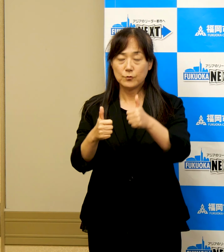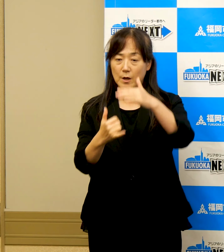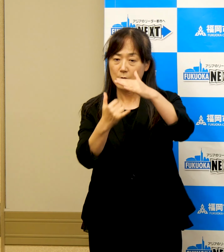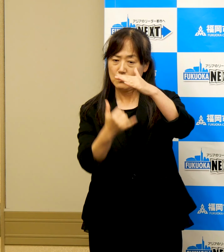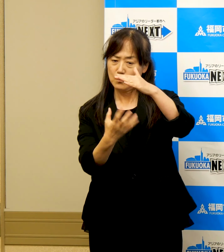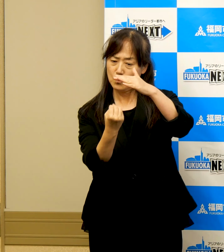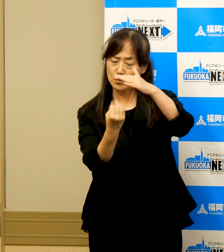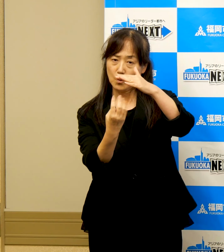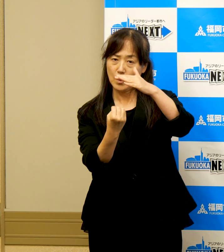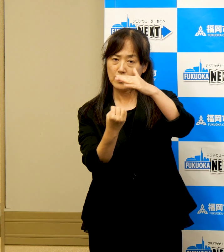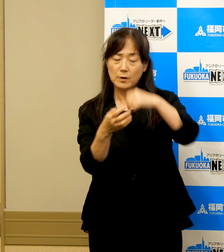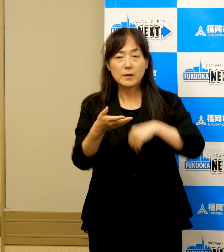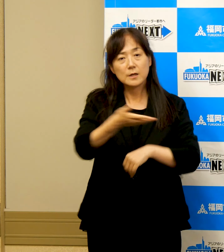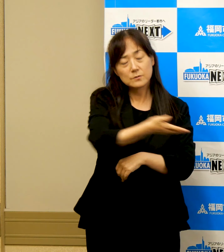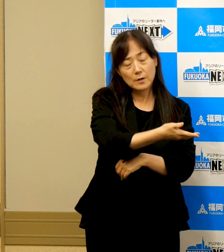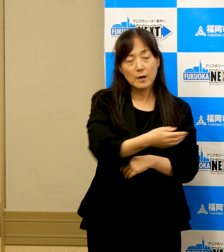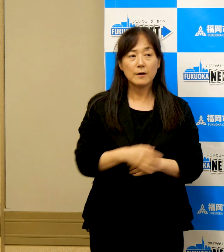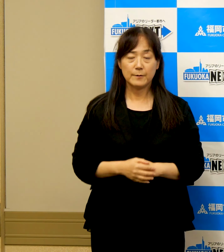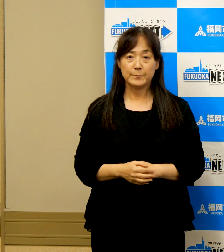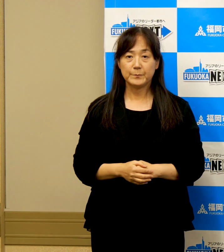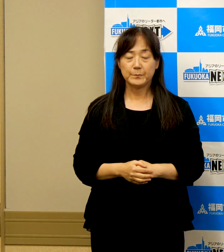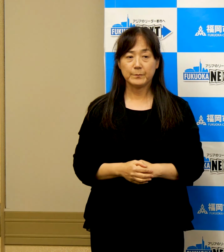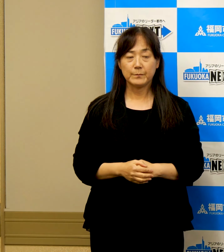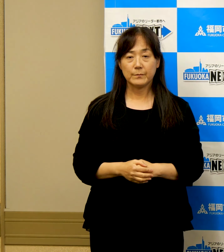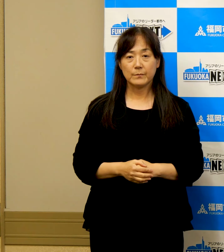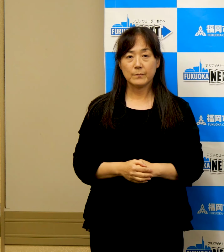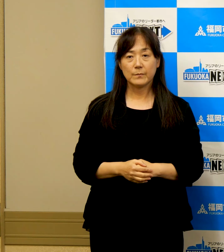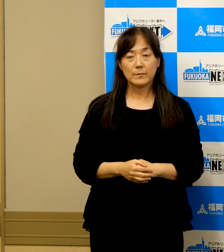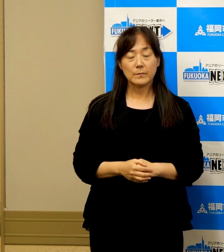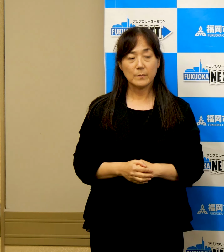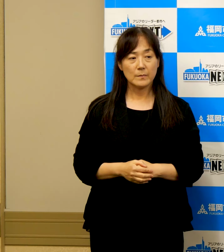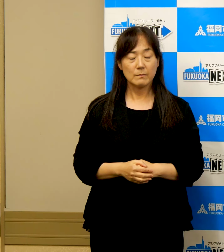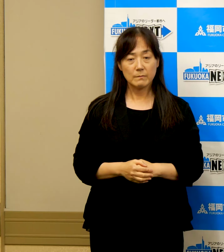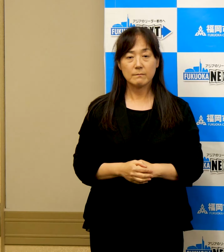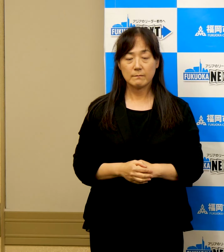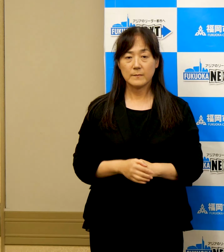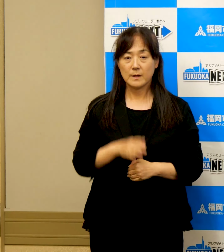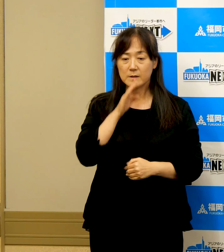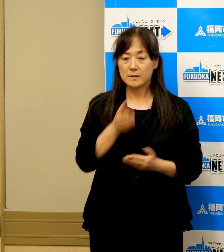1日あたりどれくらいを想定されてあるんでしょうか (市長)実際クルーズセンターはですね